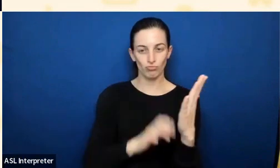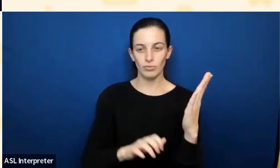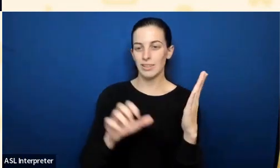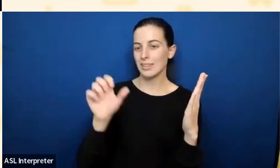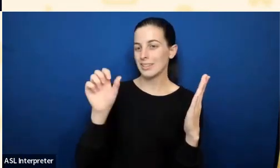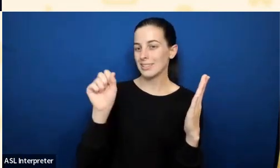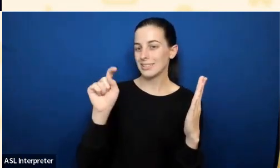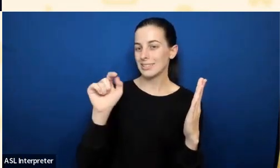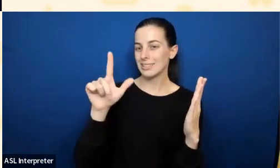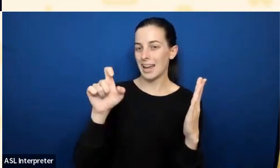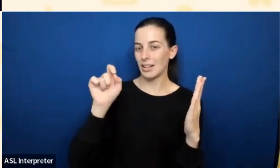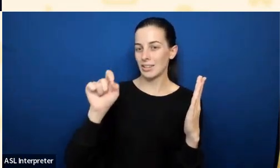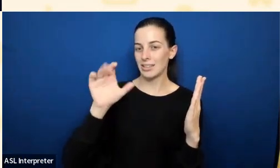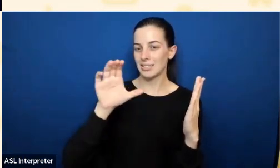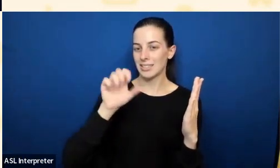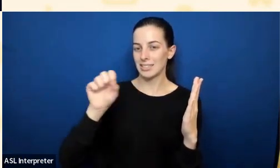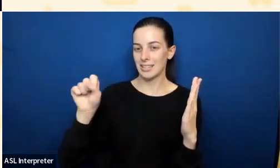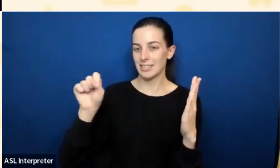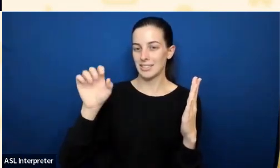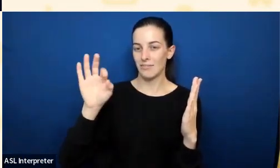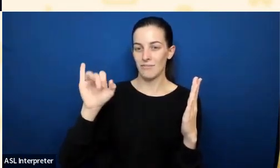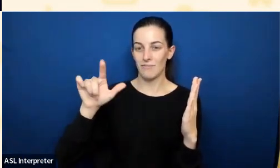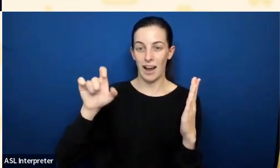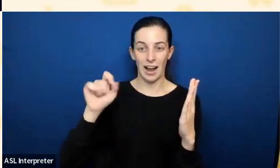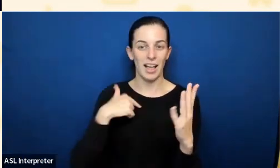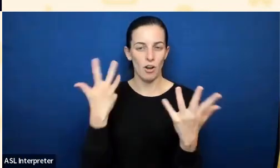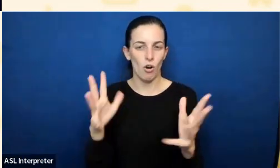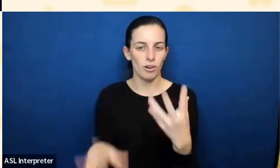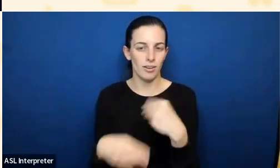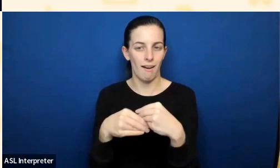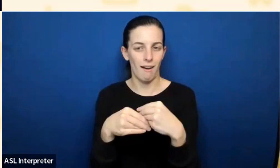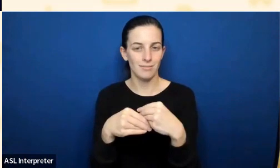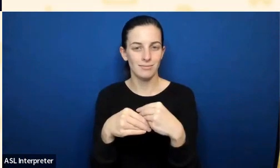que he añadido... Como he mencionado, tengo ese reproductor Lottie,